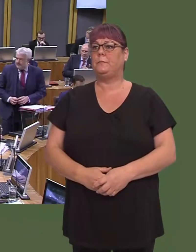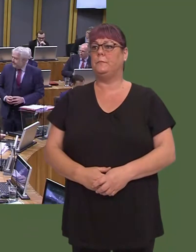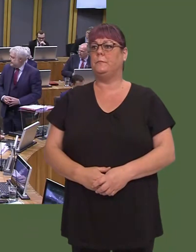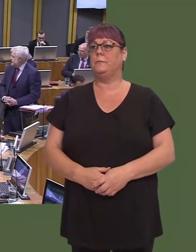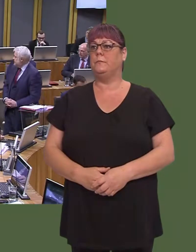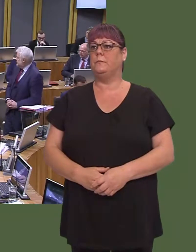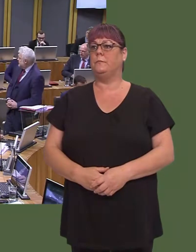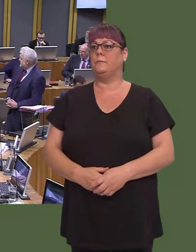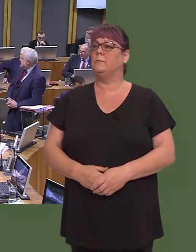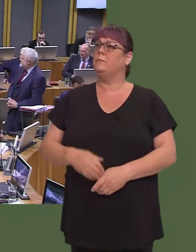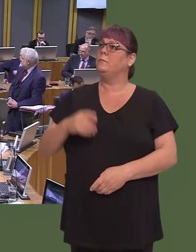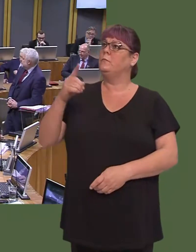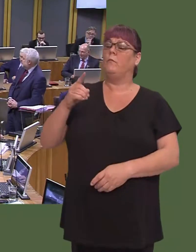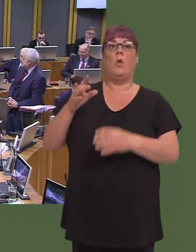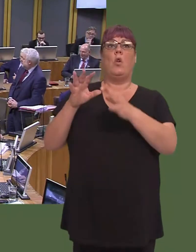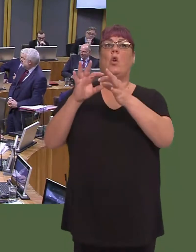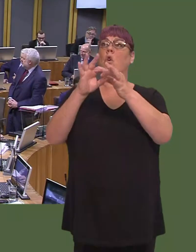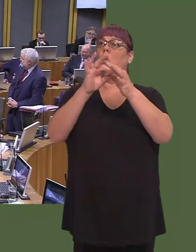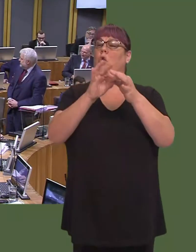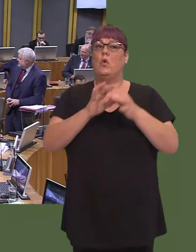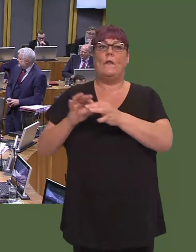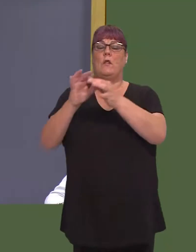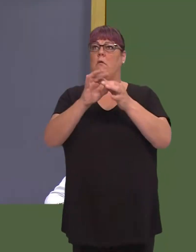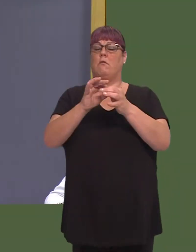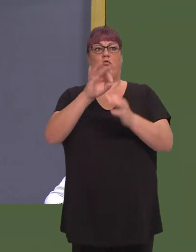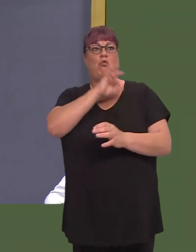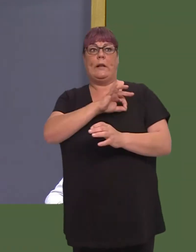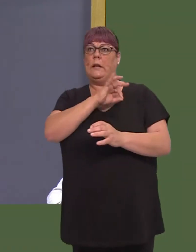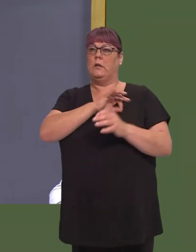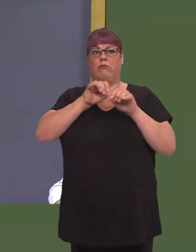brys i bobl sydd ag anhwylder acÌwt meddwl neu i'r rheini sydd mewn peryg o hunanladdiad,